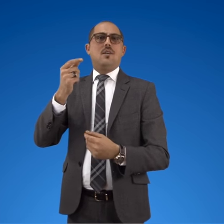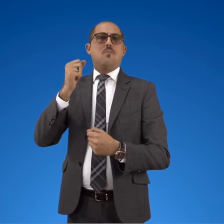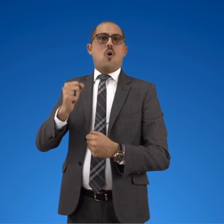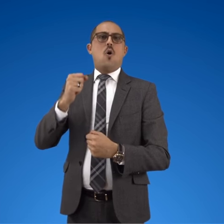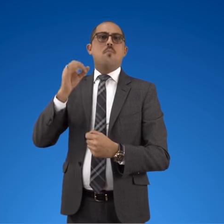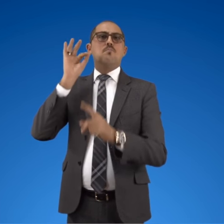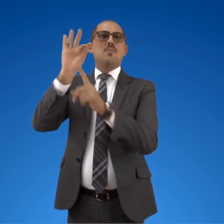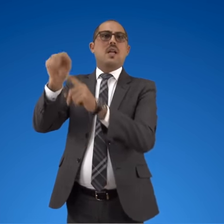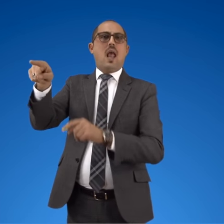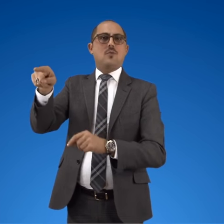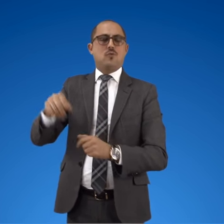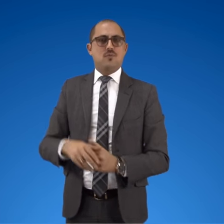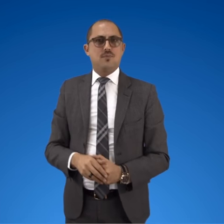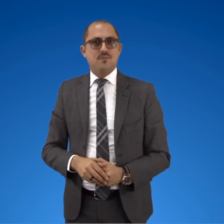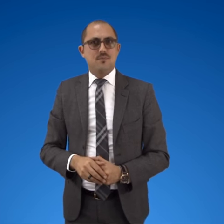e puntare sul lavoro mirato.